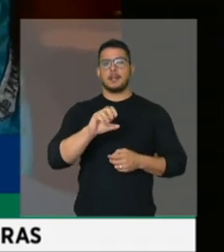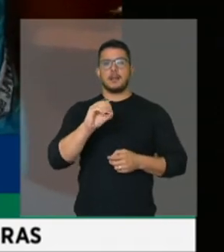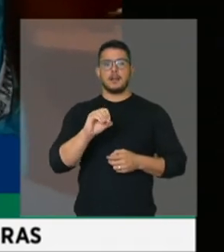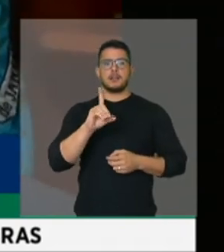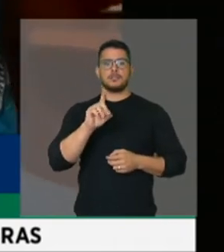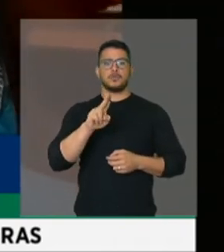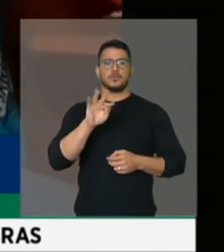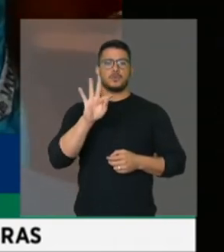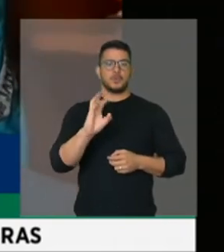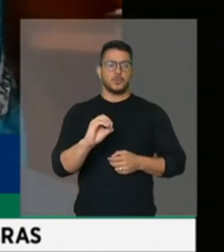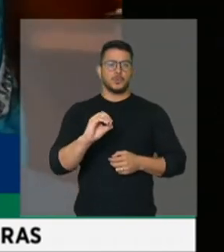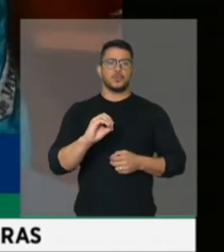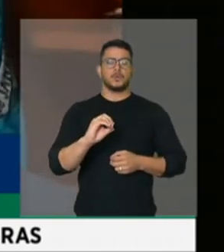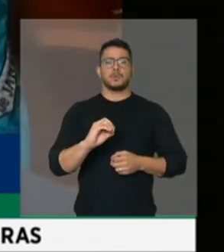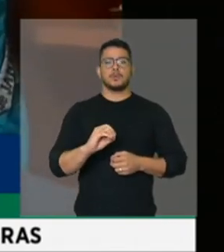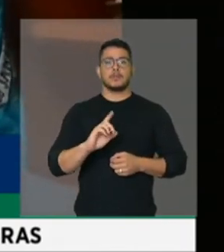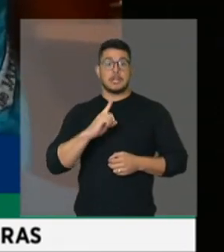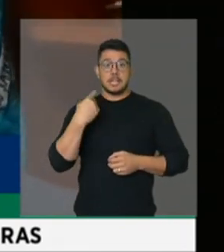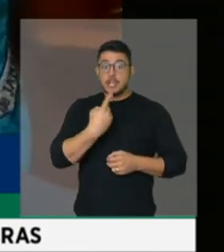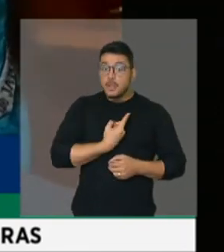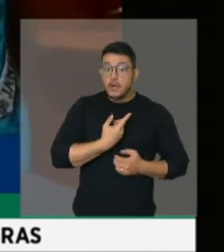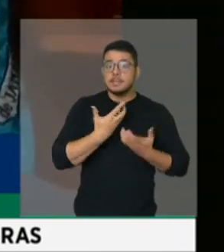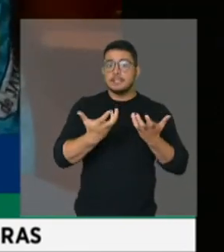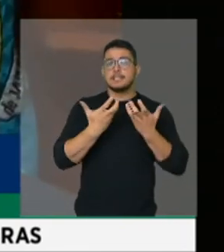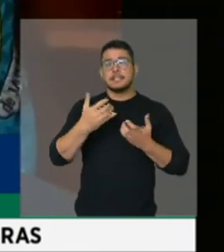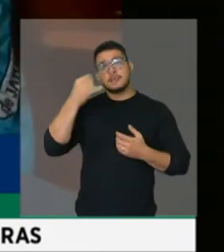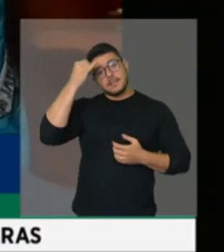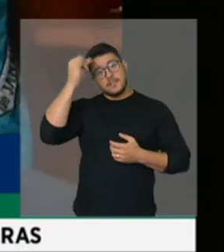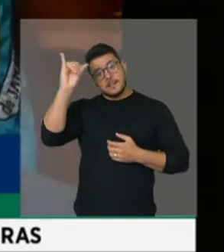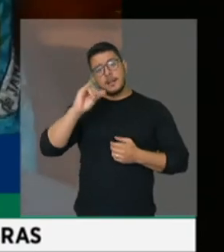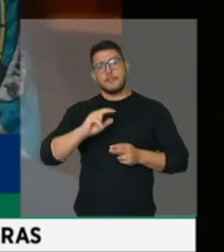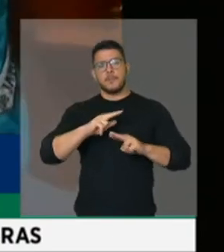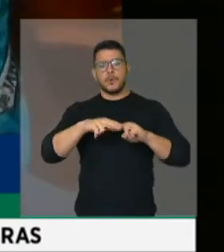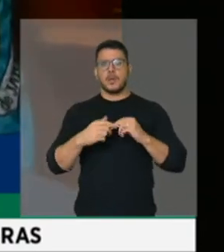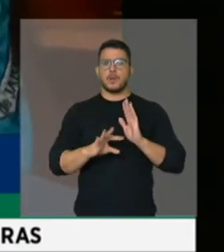DE UM TEXTO QUE QUER PROMOVER INVESTIMENTOS EM TERMOELÉTRICAS E GASODUTOS QUE VÃO CONTRA AQUILO QUE A